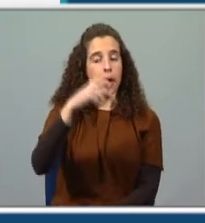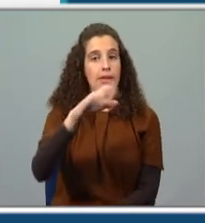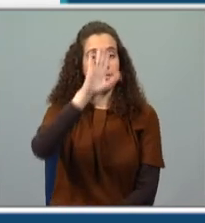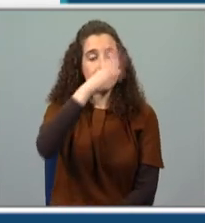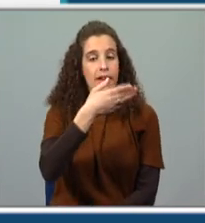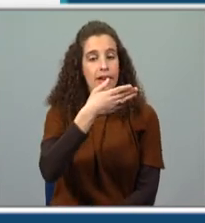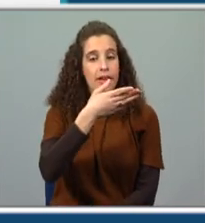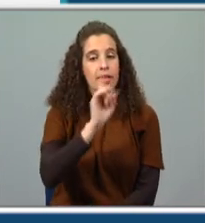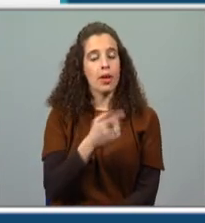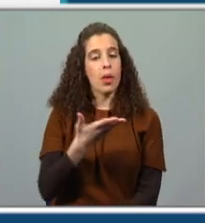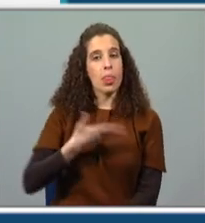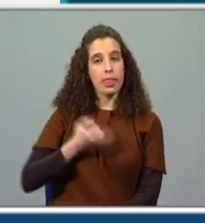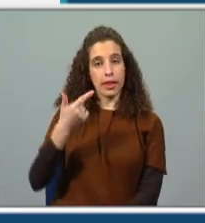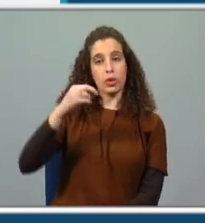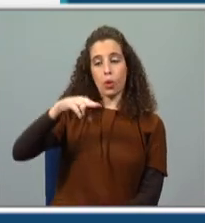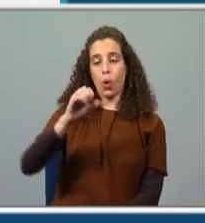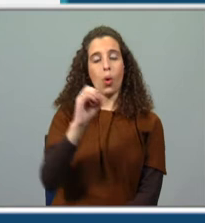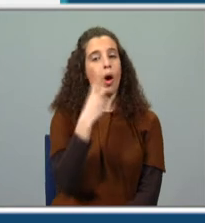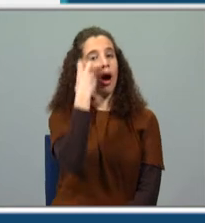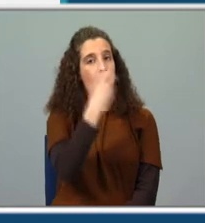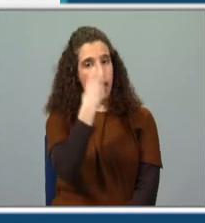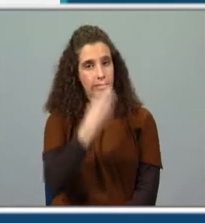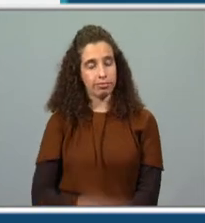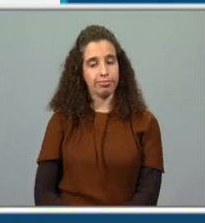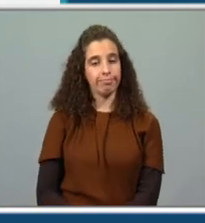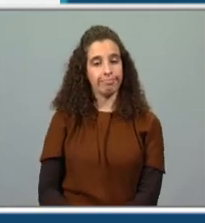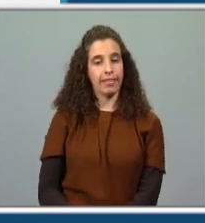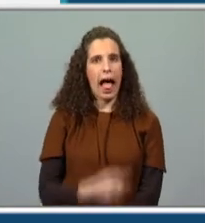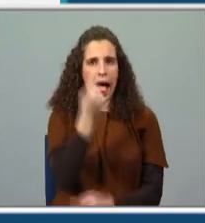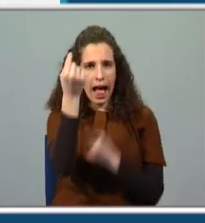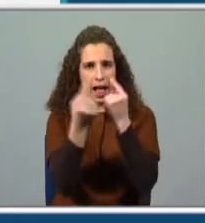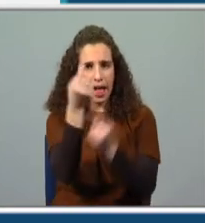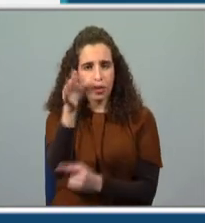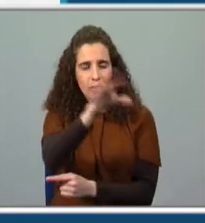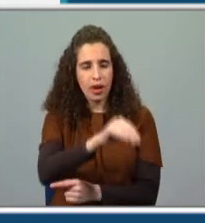temos um pitão oral mais algum 我們有一條口頭蟒蛇多一點